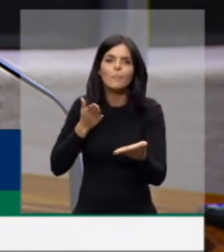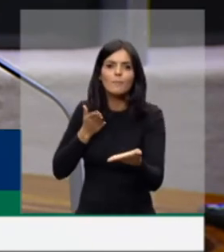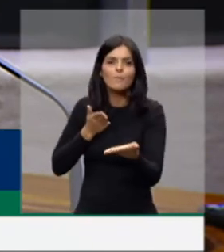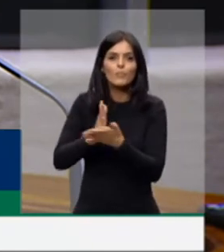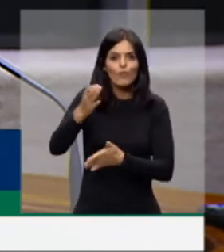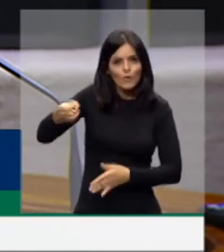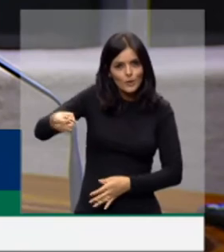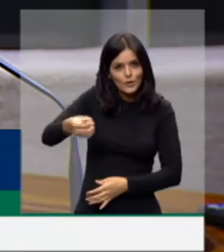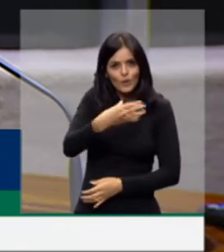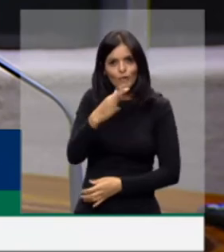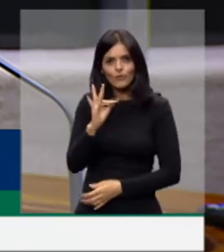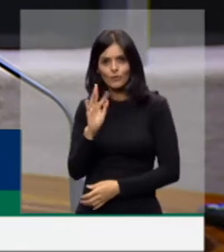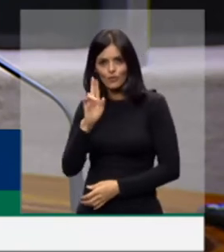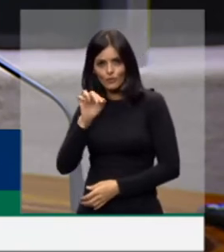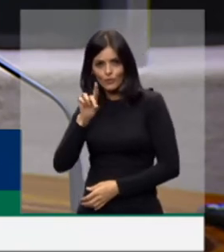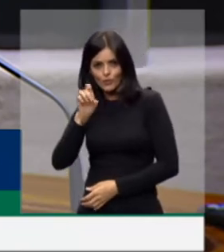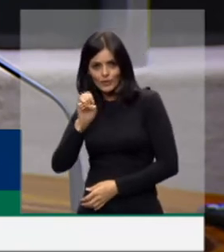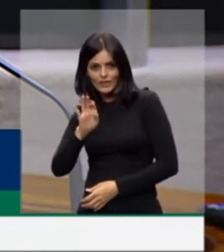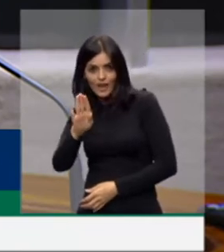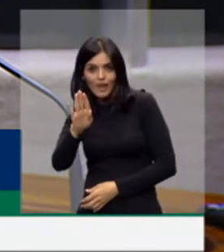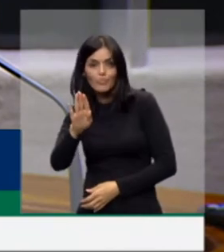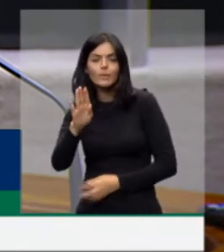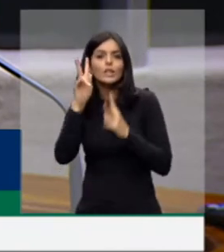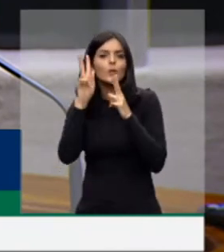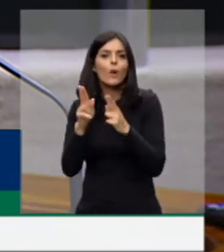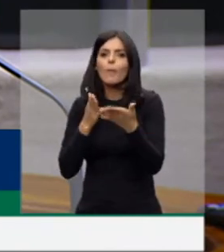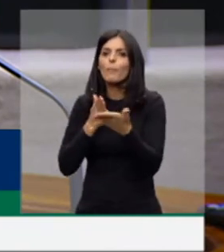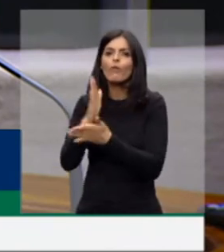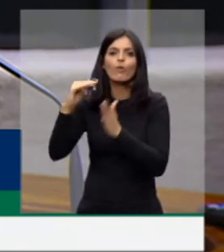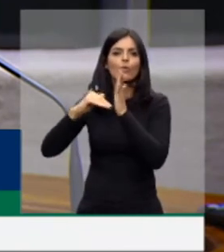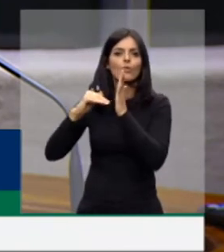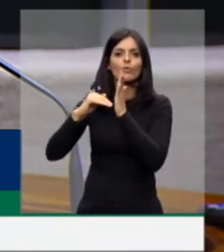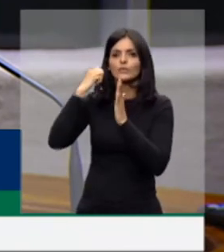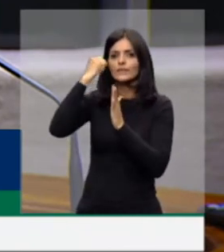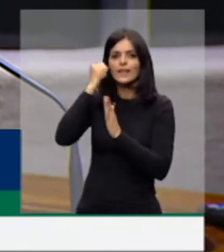TEMOS NO DIA DE AMANHÃ , QUE É GARANTIR A APROVAÇÃO DO NOVO FUNDEB NOS MOLDES DO QUE